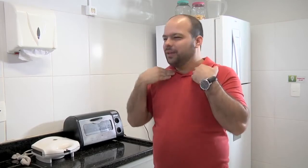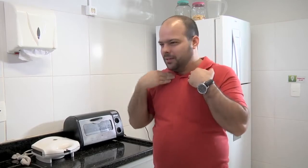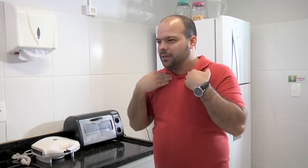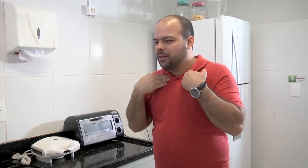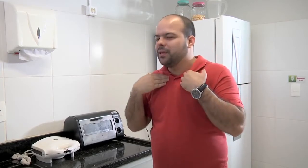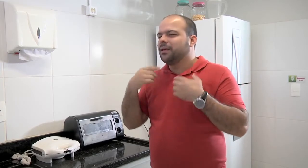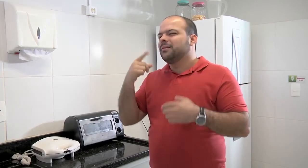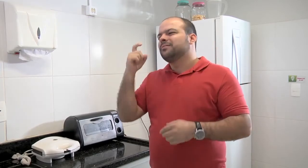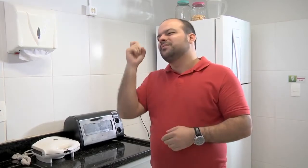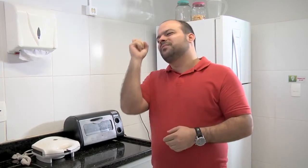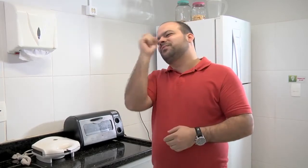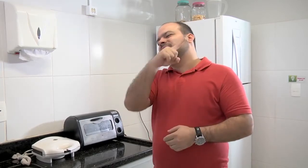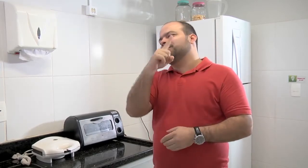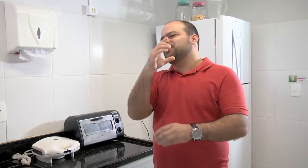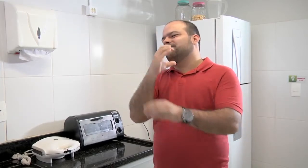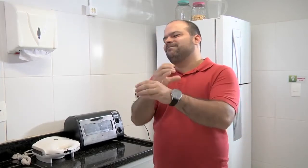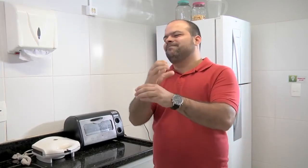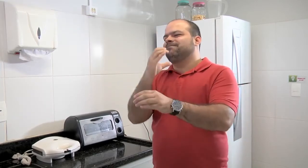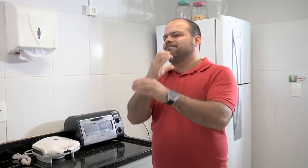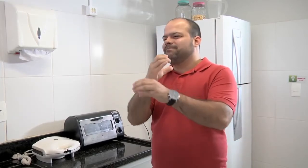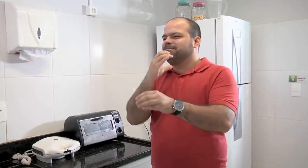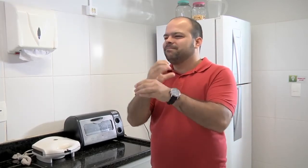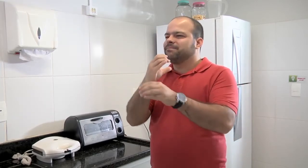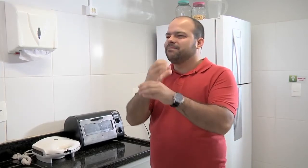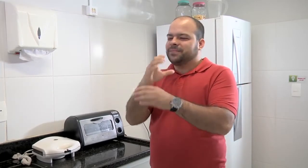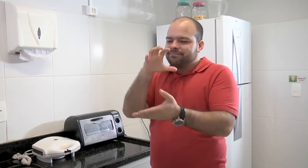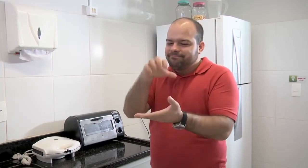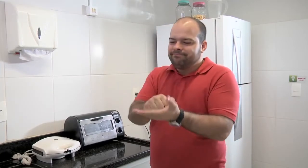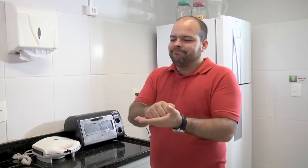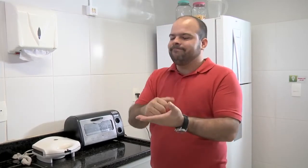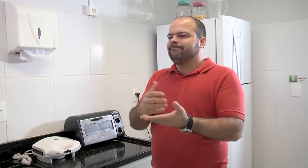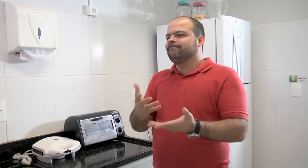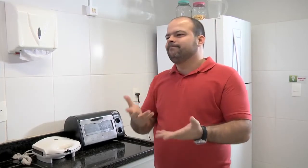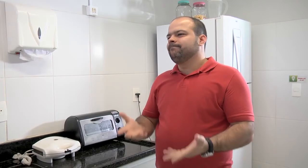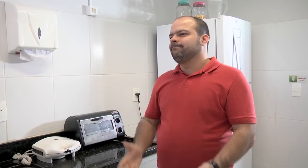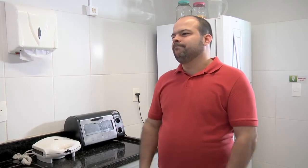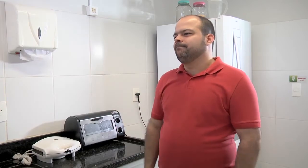tinha muita dificuldade na comunicação, na questão da matrícula.